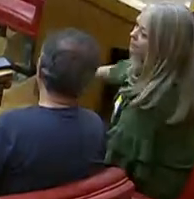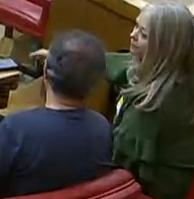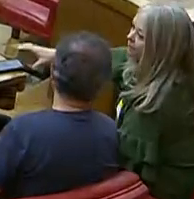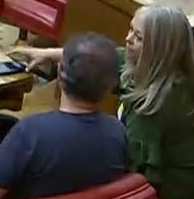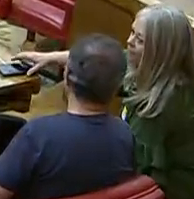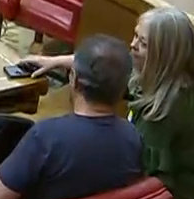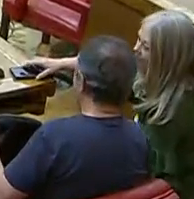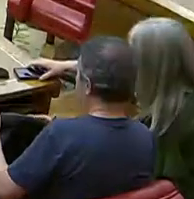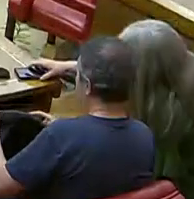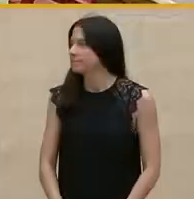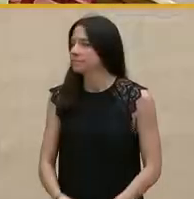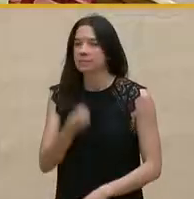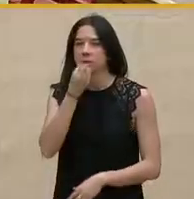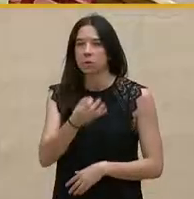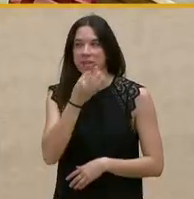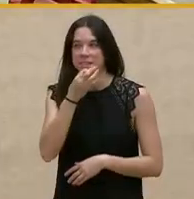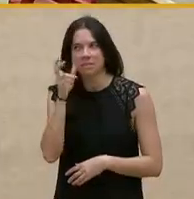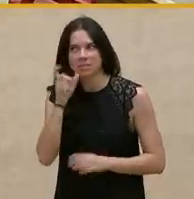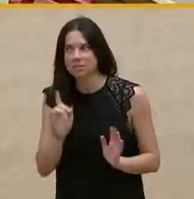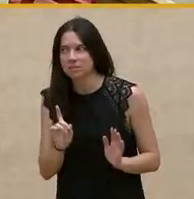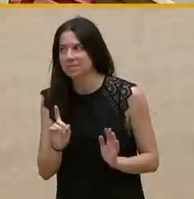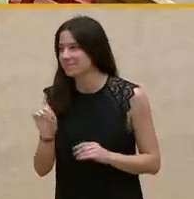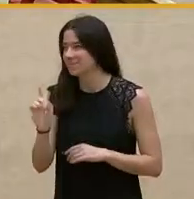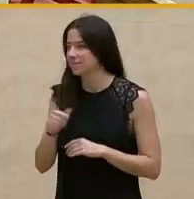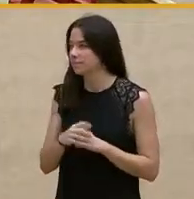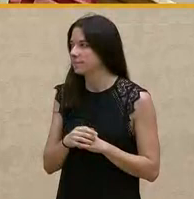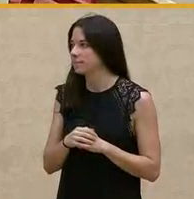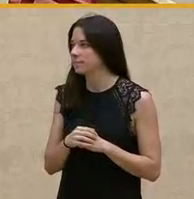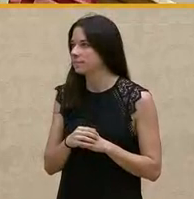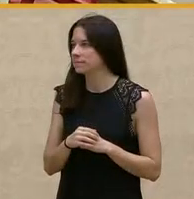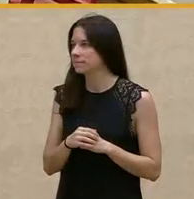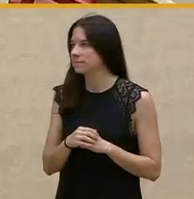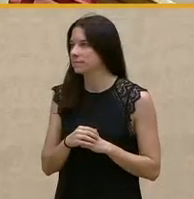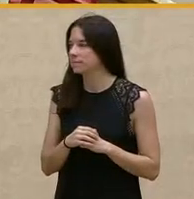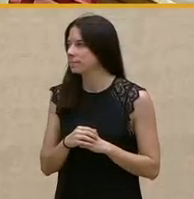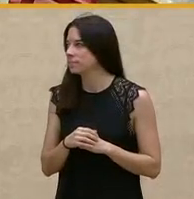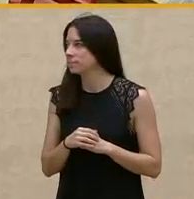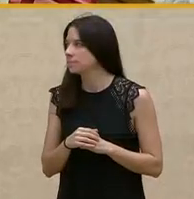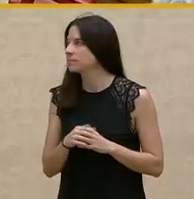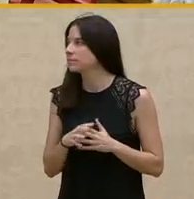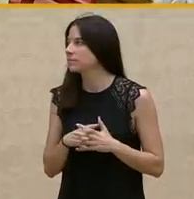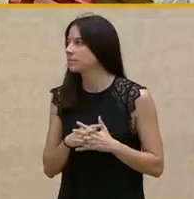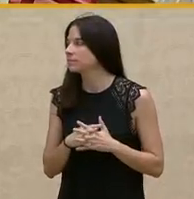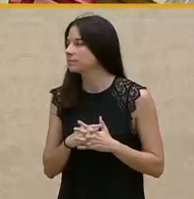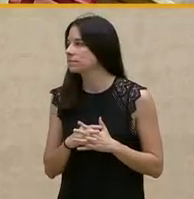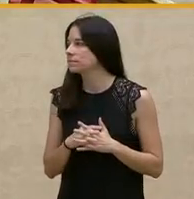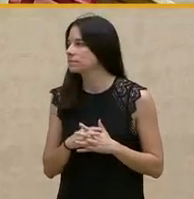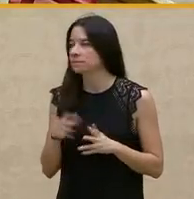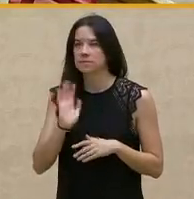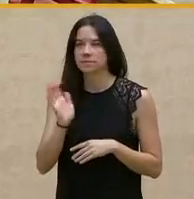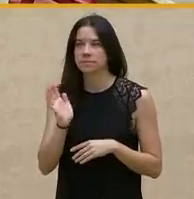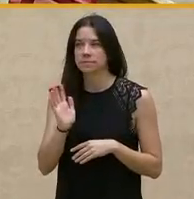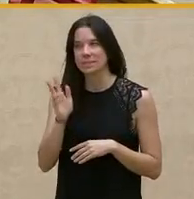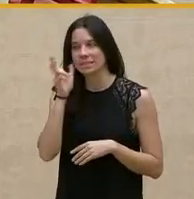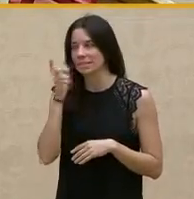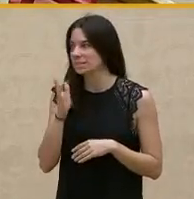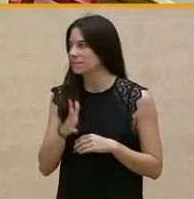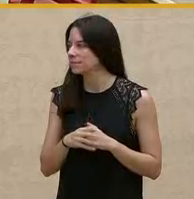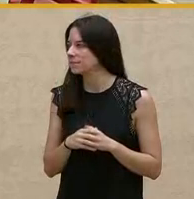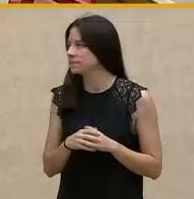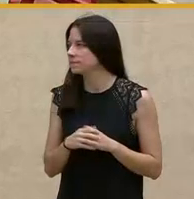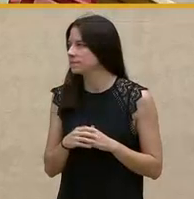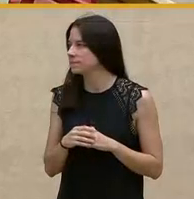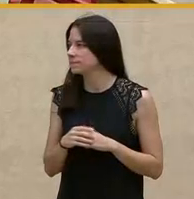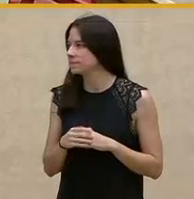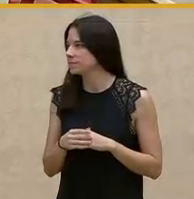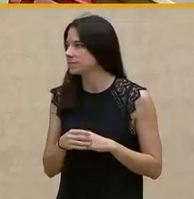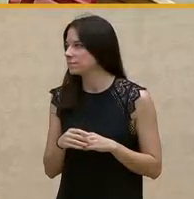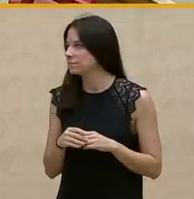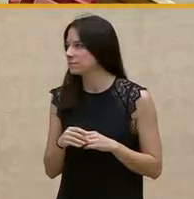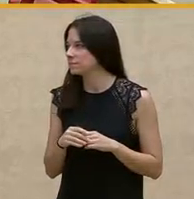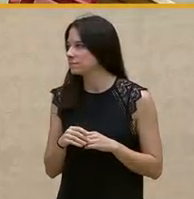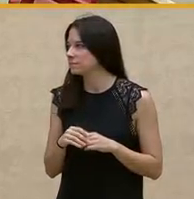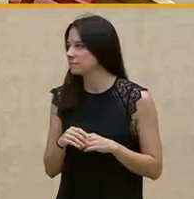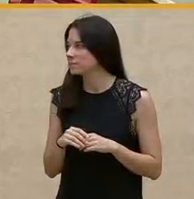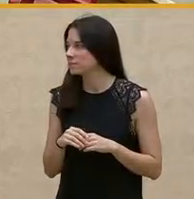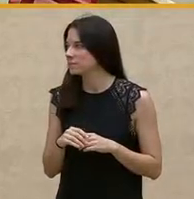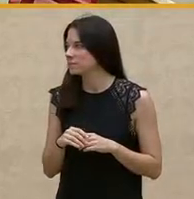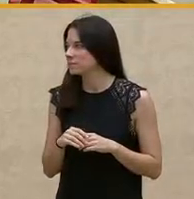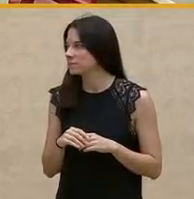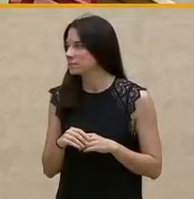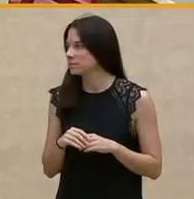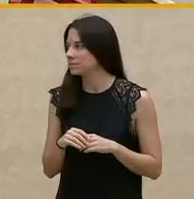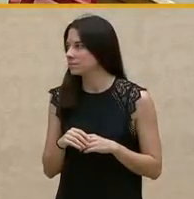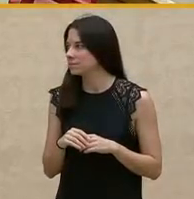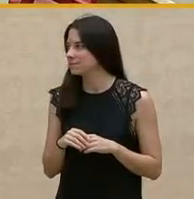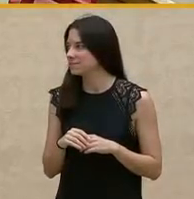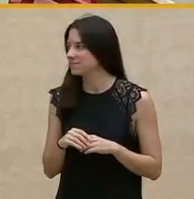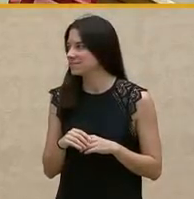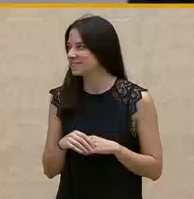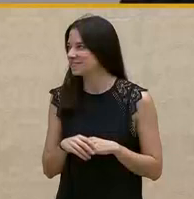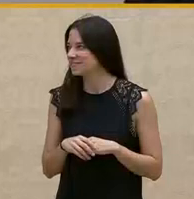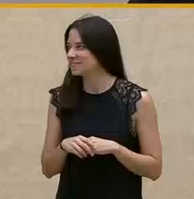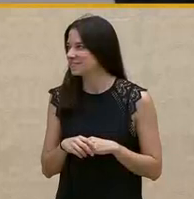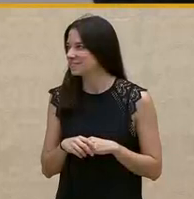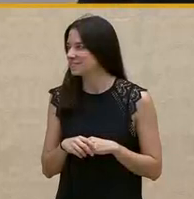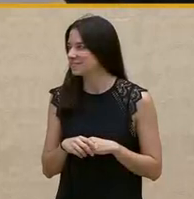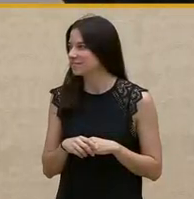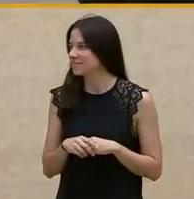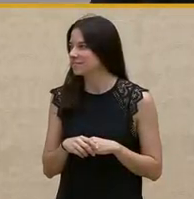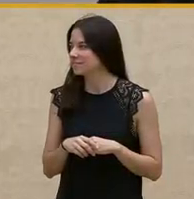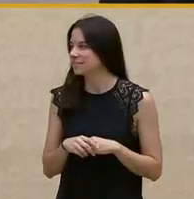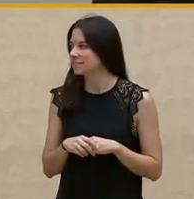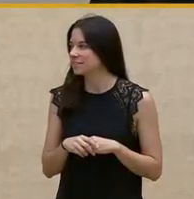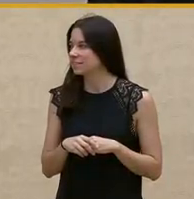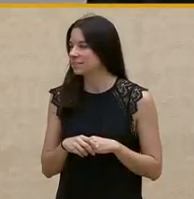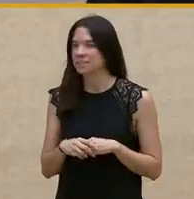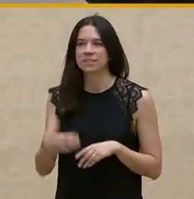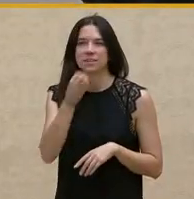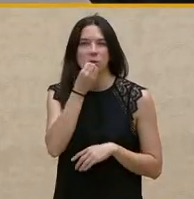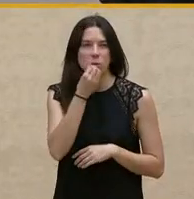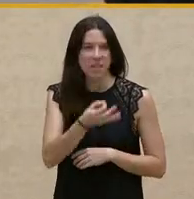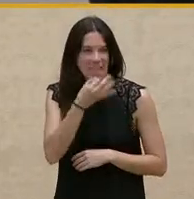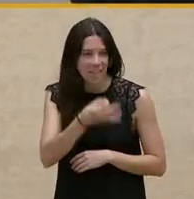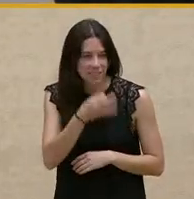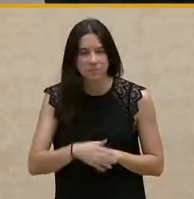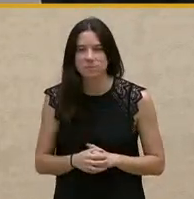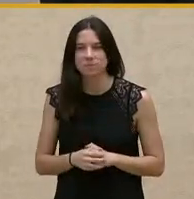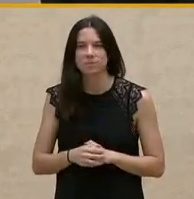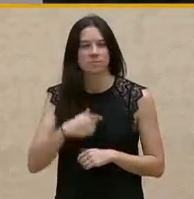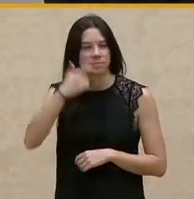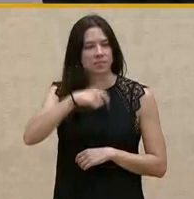Buenas tardes. Hola. Buenas tardes. Soy Ricard López, presidente